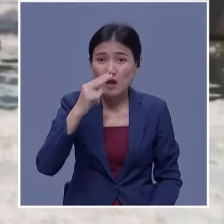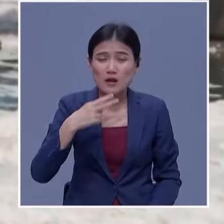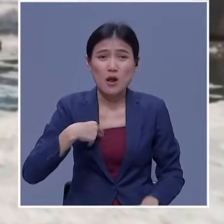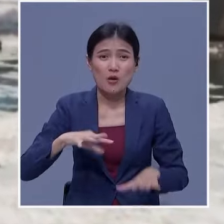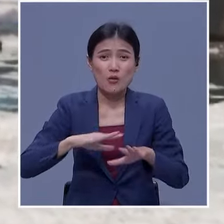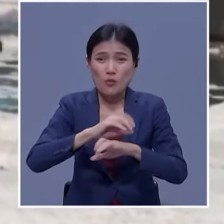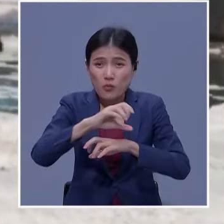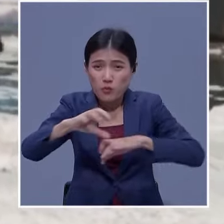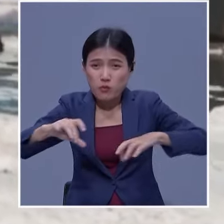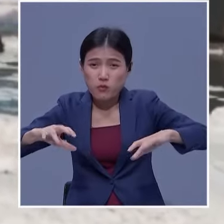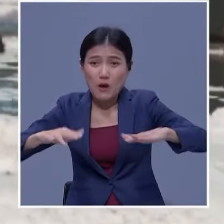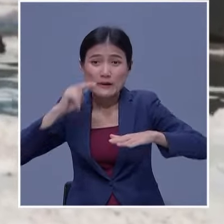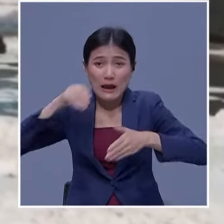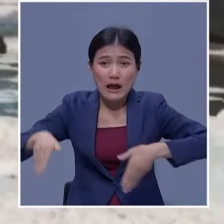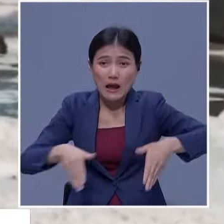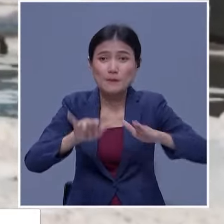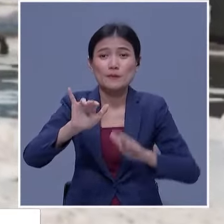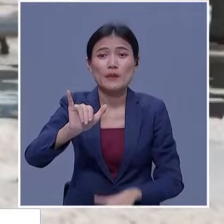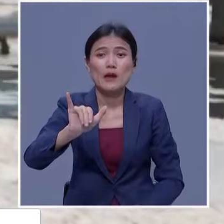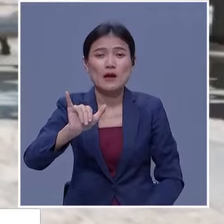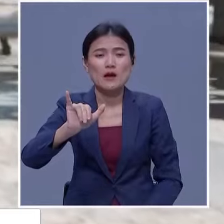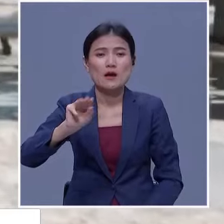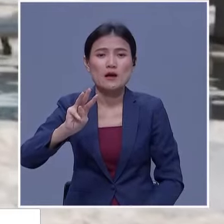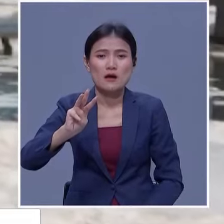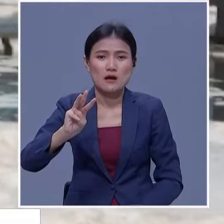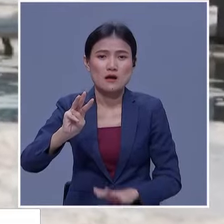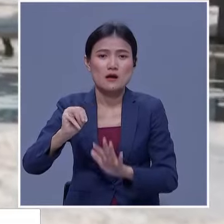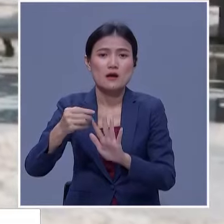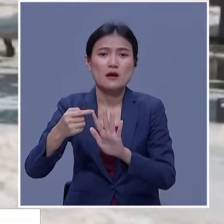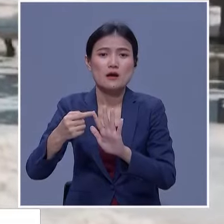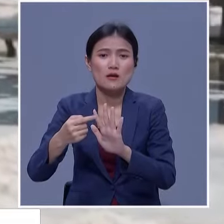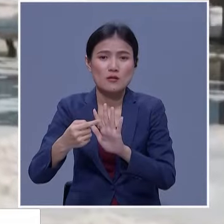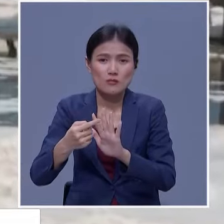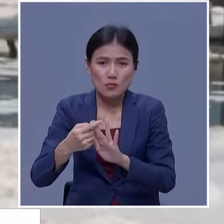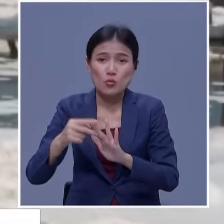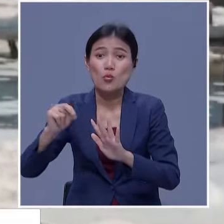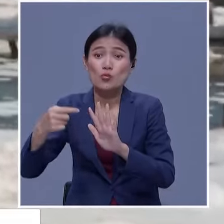เกลื่อนแม่น้ำยมุนาซึ่งถือว่าเป็นแม่น้ำ ศักดิ์สิทธิ์ของชาวฮินดูที่ไหลผ่านใจกลาง